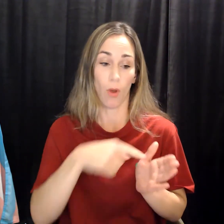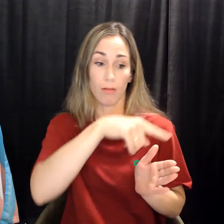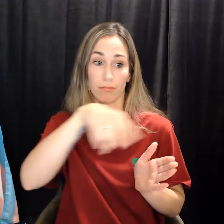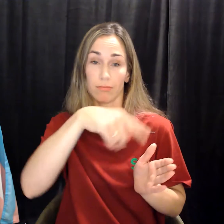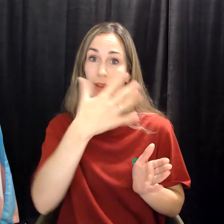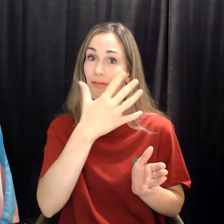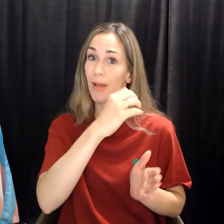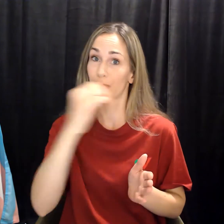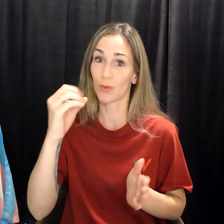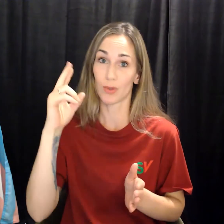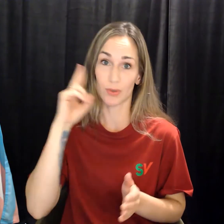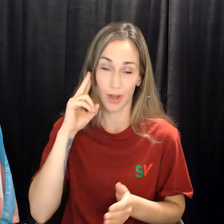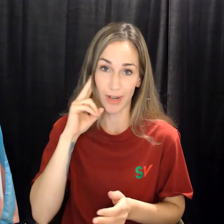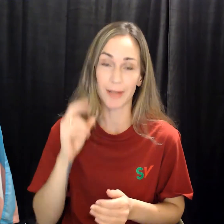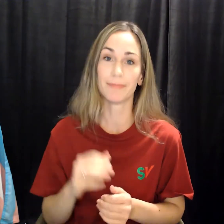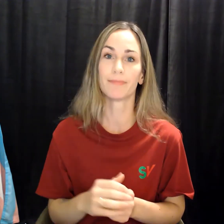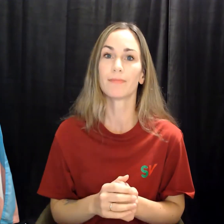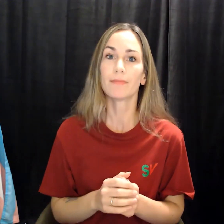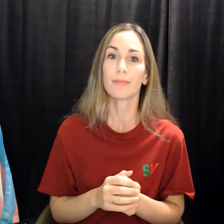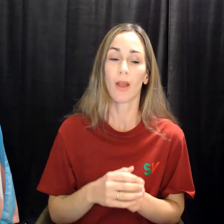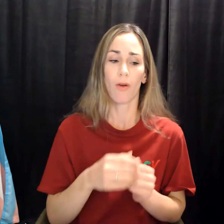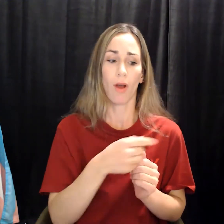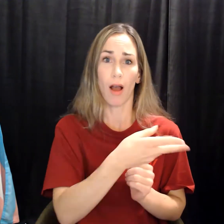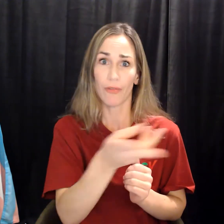hvorav 5000 er døve.